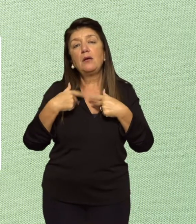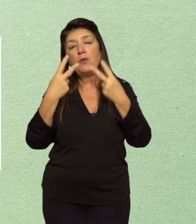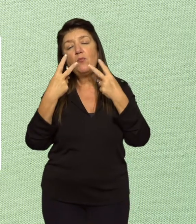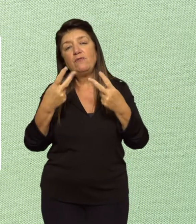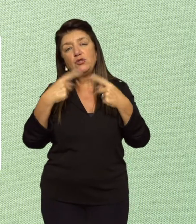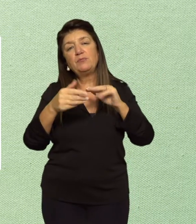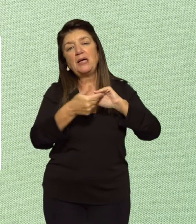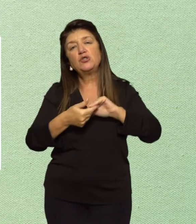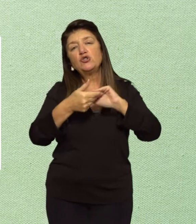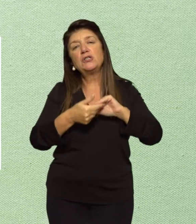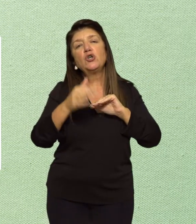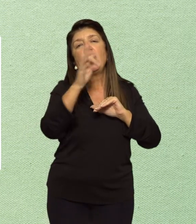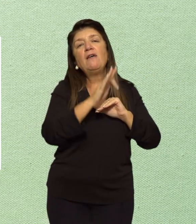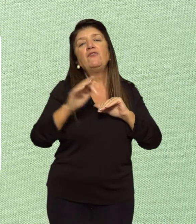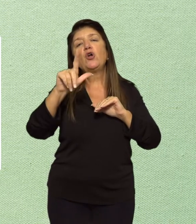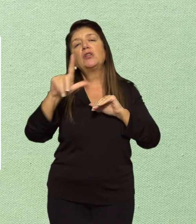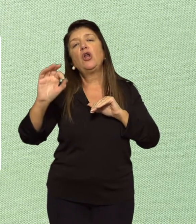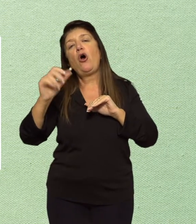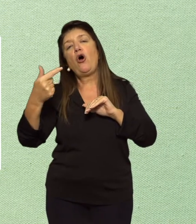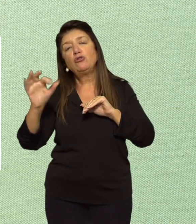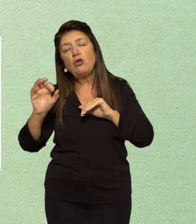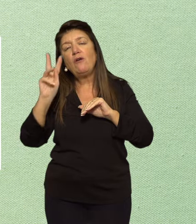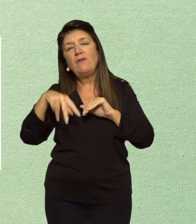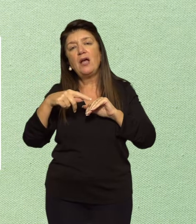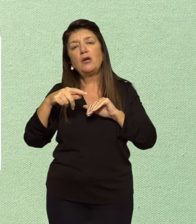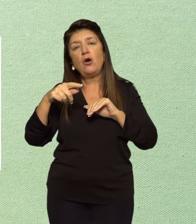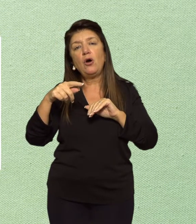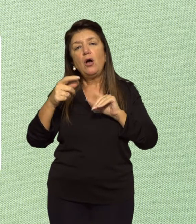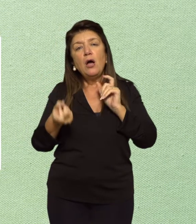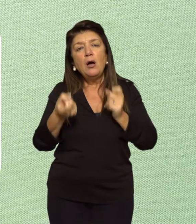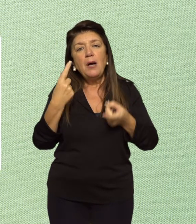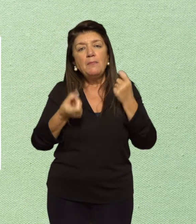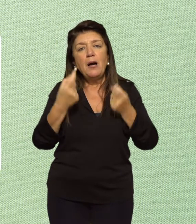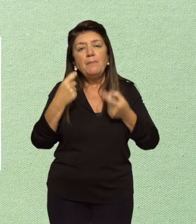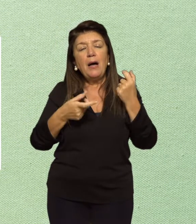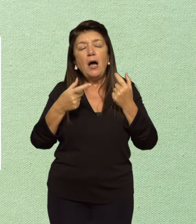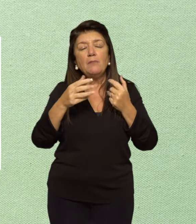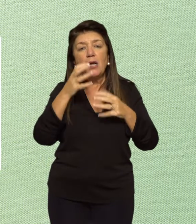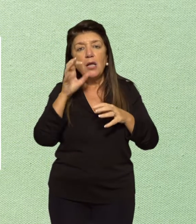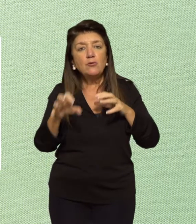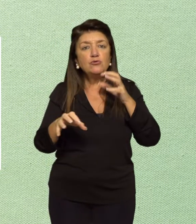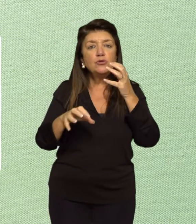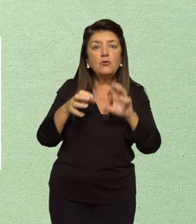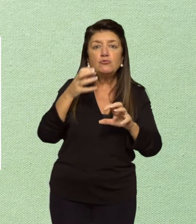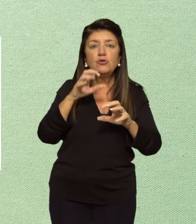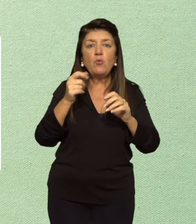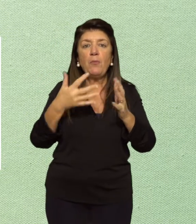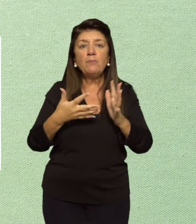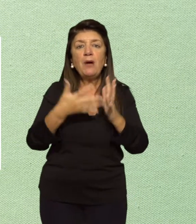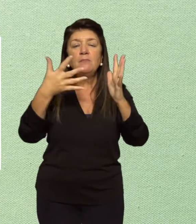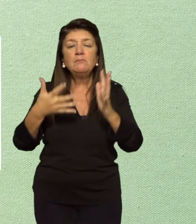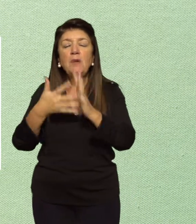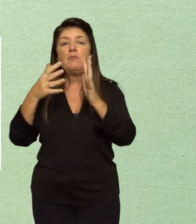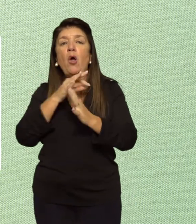alla denuncia in maniera molto ostacolata, per un motivo o per l'altro, quindi tante donne